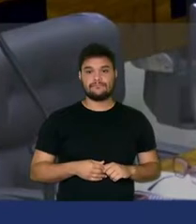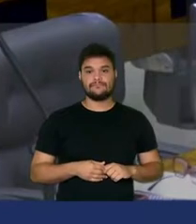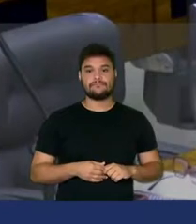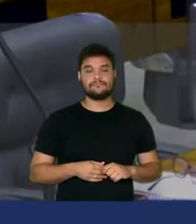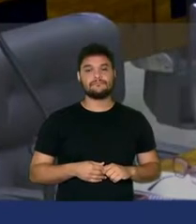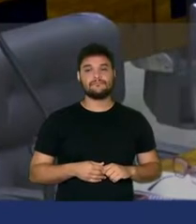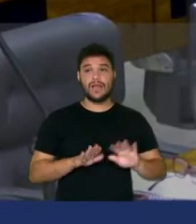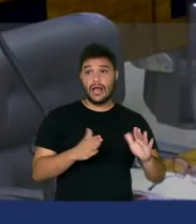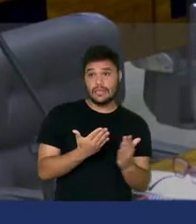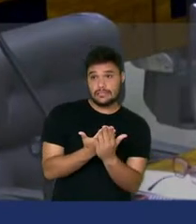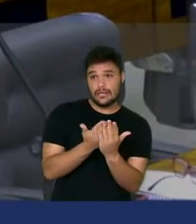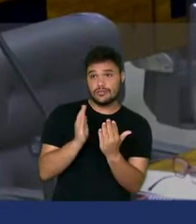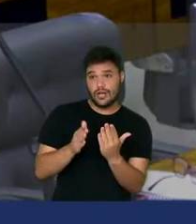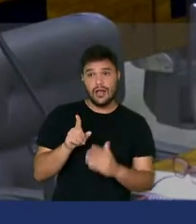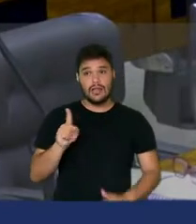1 E 2, NA FORMA DA SUBEMENDA SUBSTITUTIVA ANEXADA. NA